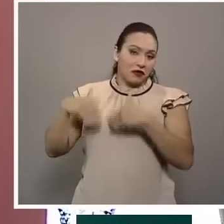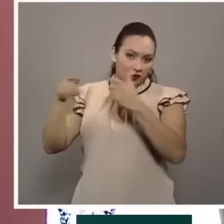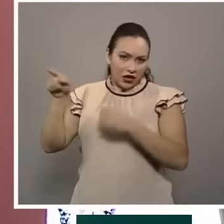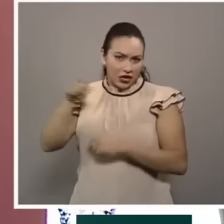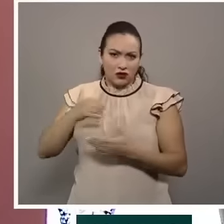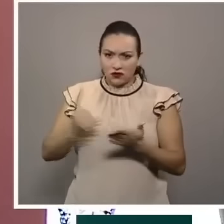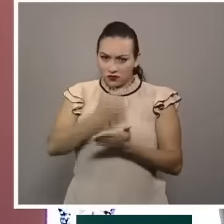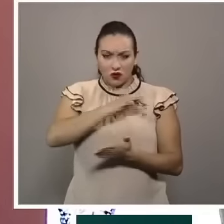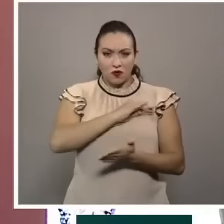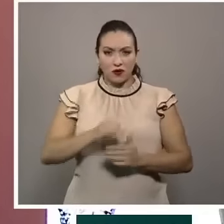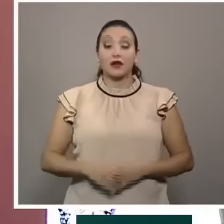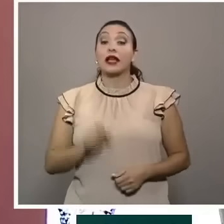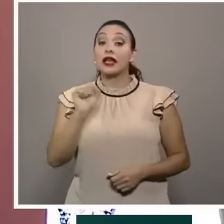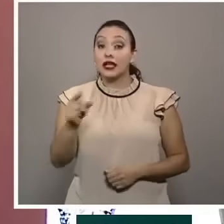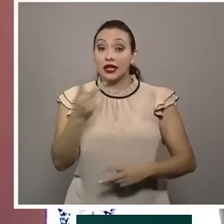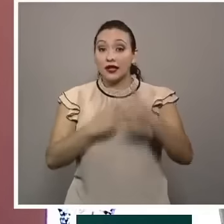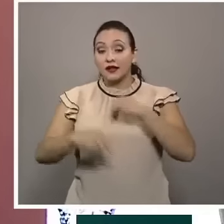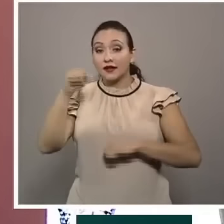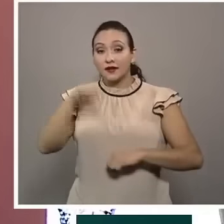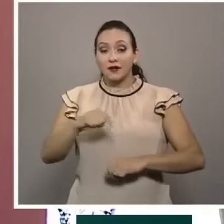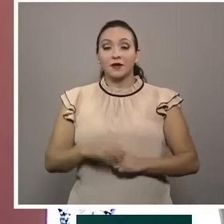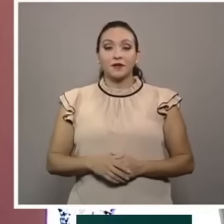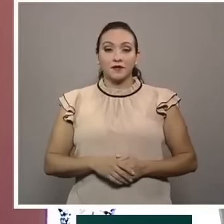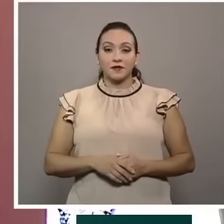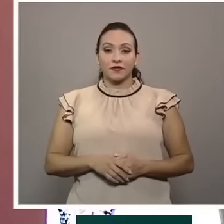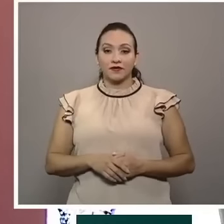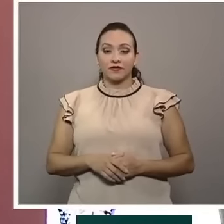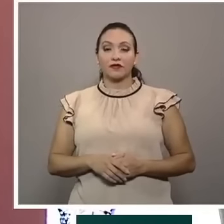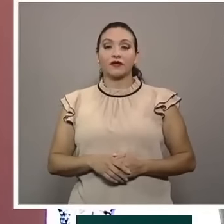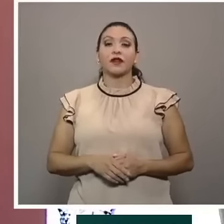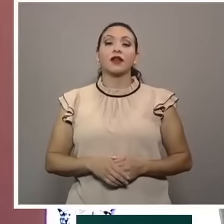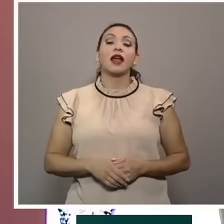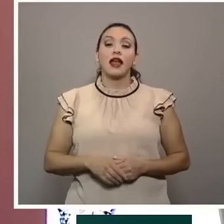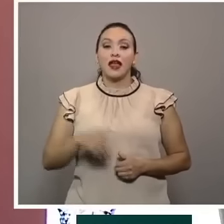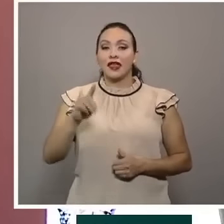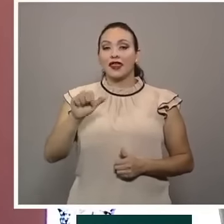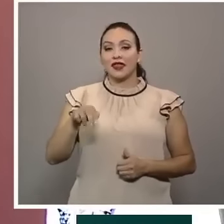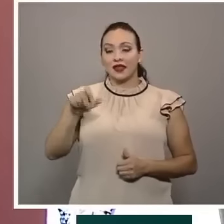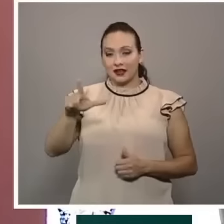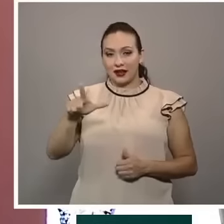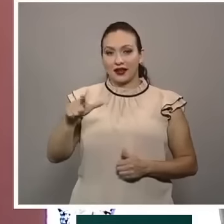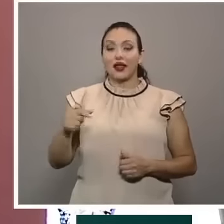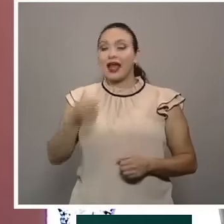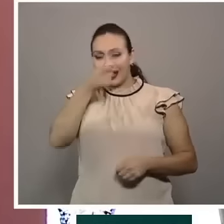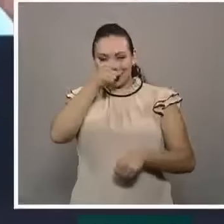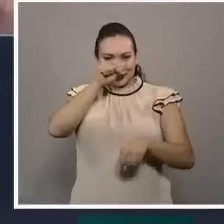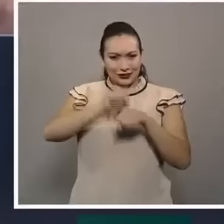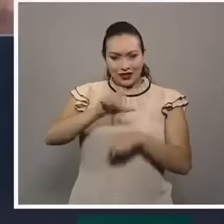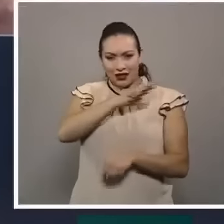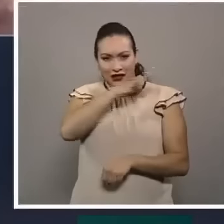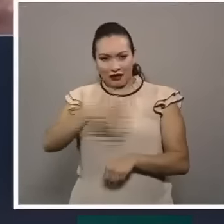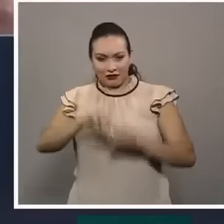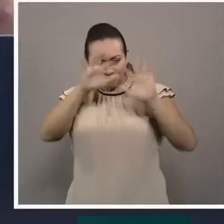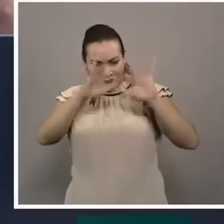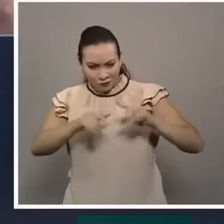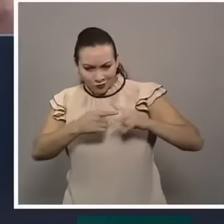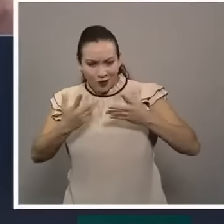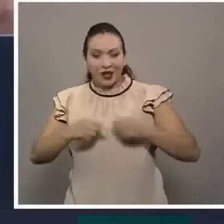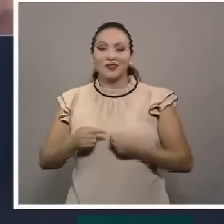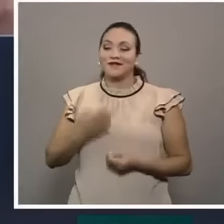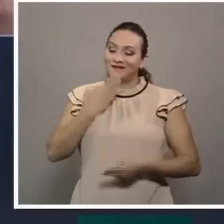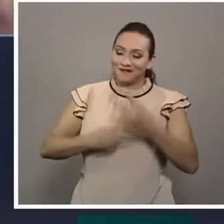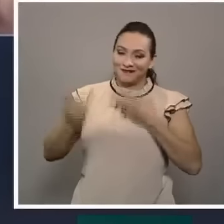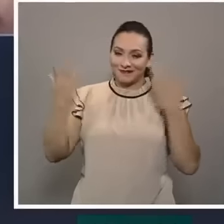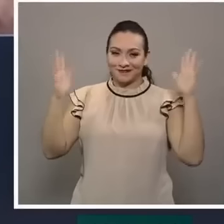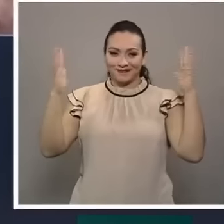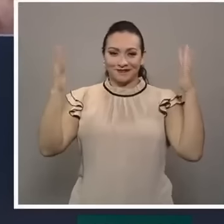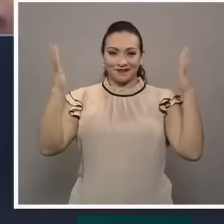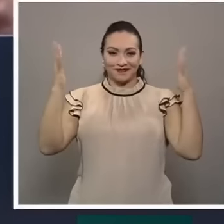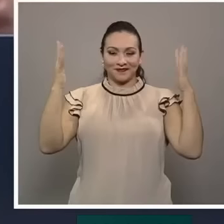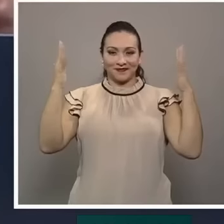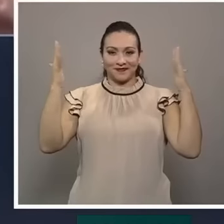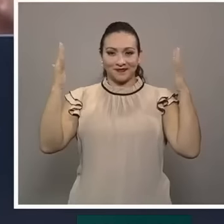también con nosotros el maestro Daniel Álvarez Toledo, nuestro secretario general de acuerdos.